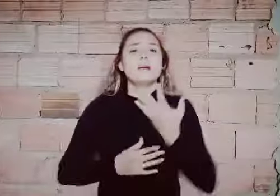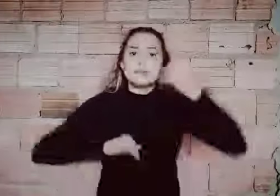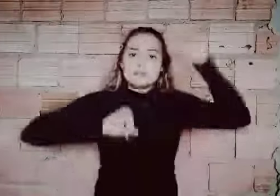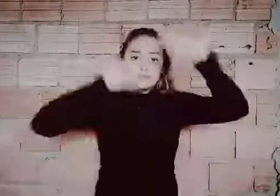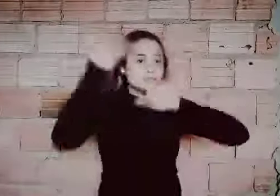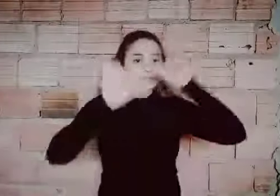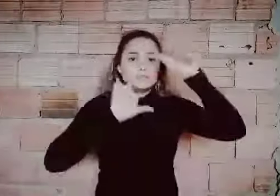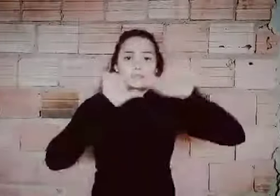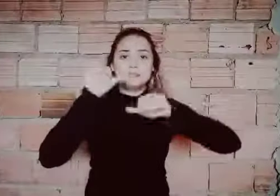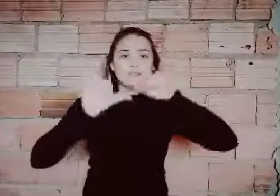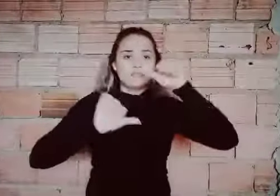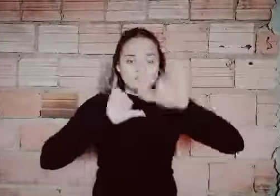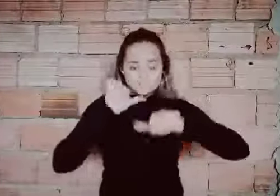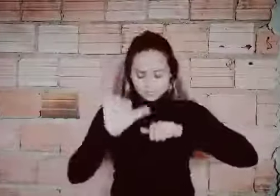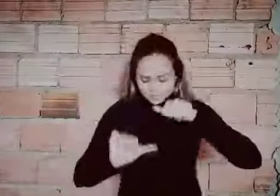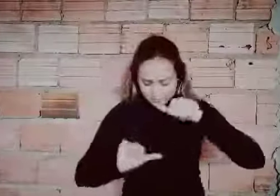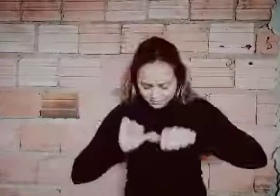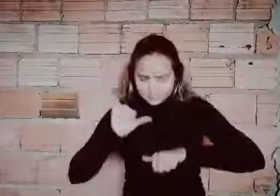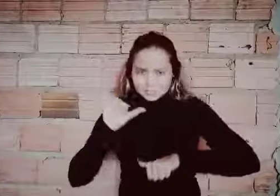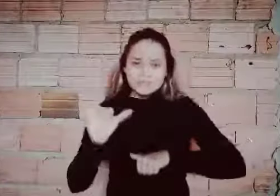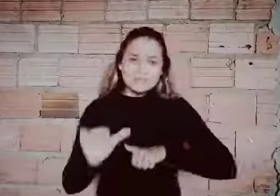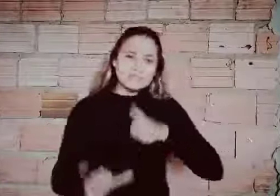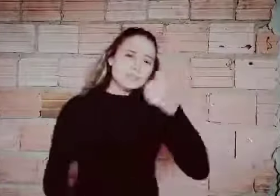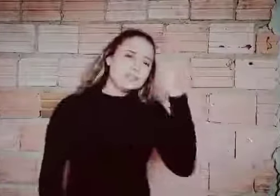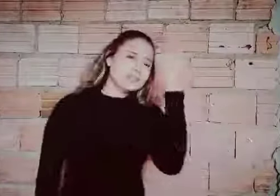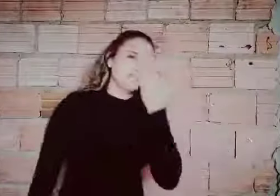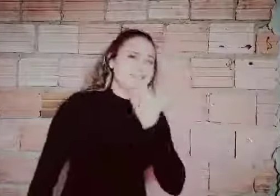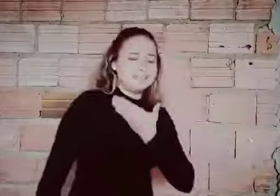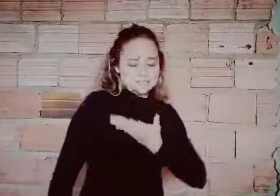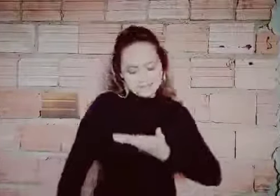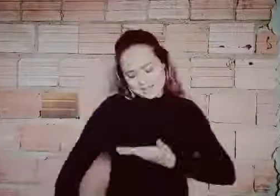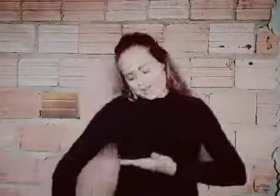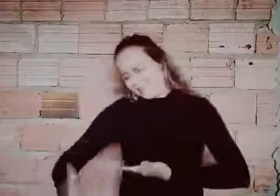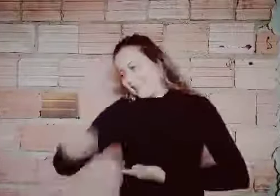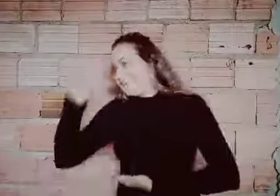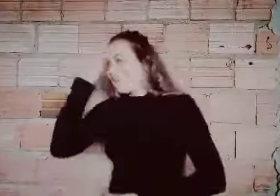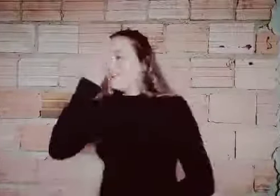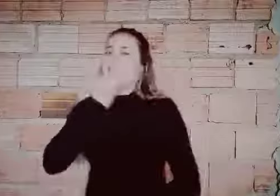Transforme o meu ser